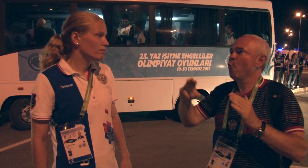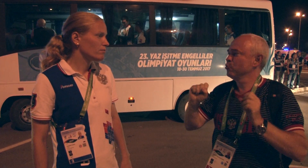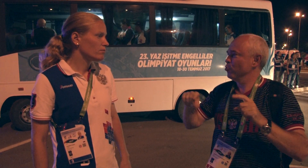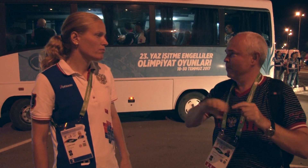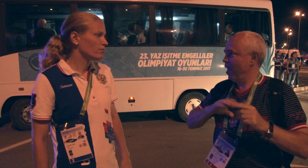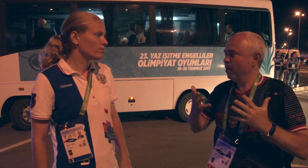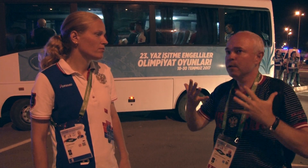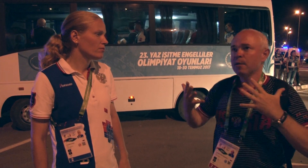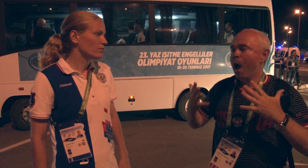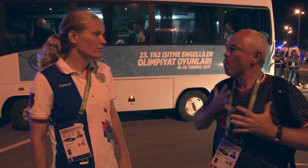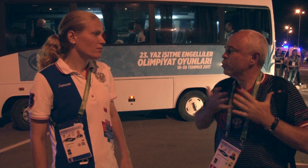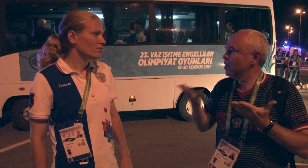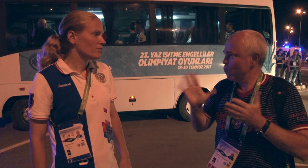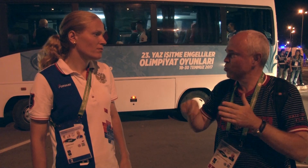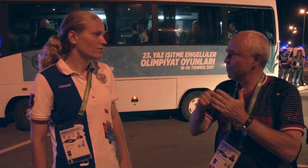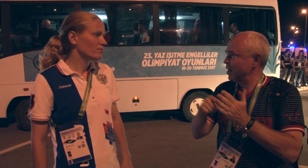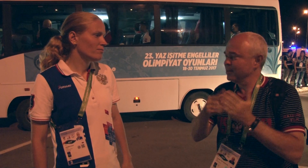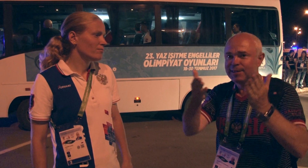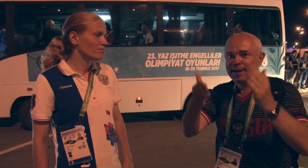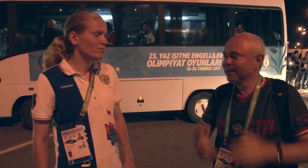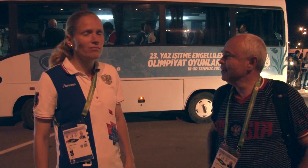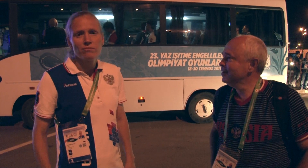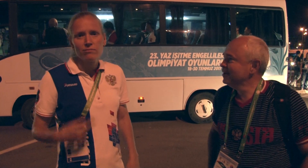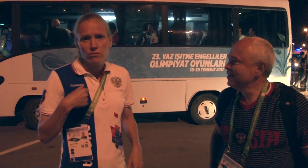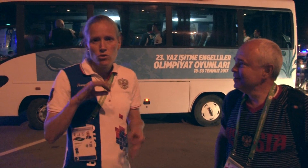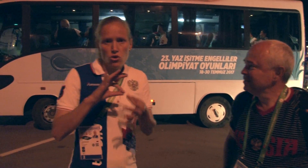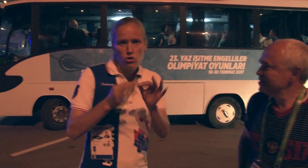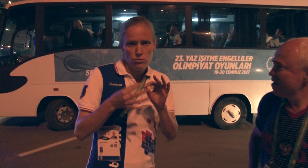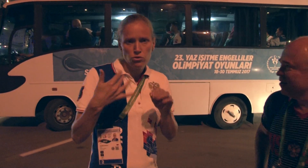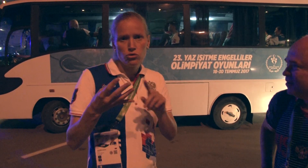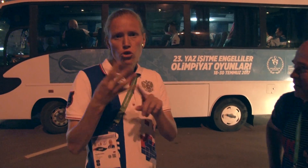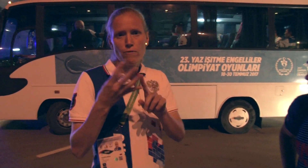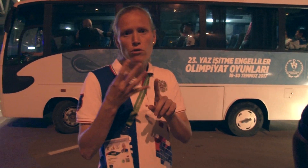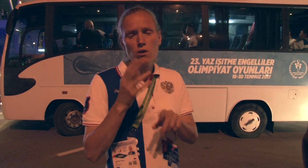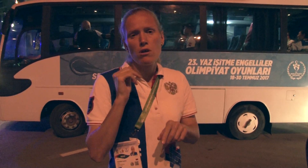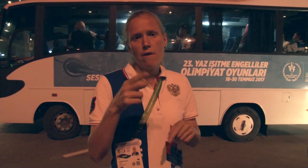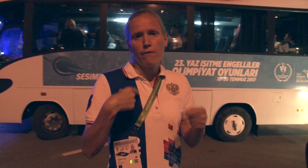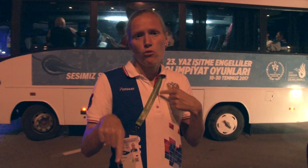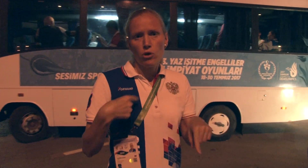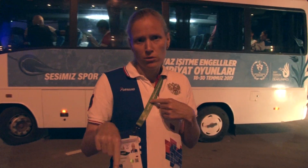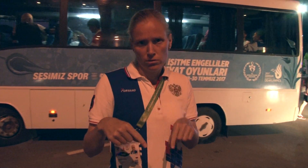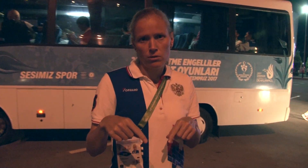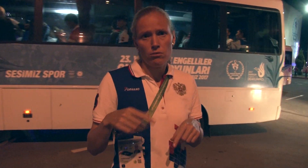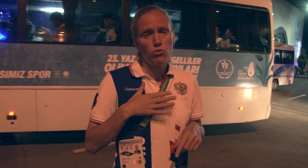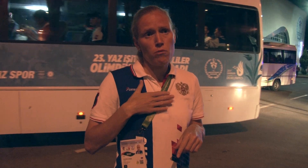Ваши впечатления от золотой медали? Поделитесь своими эмоциями. Эта Сурдлимпиада была для меня – как футболистки – четвертой по счету.